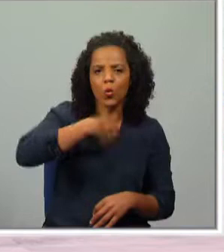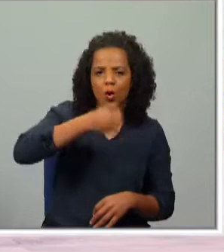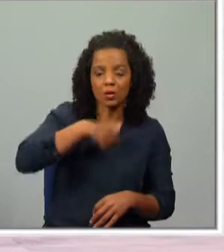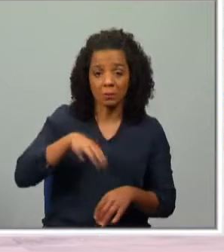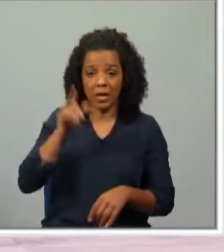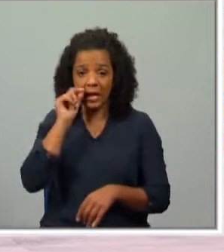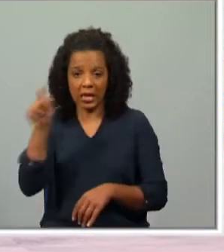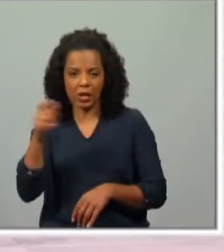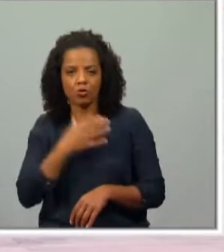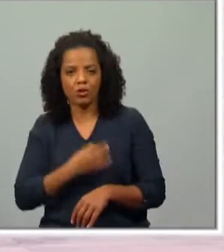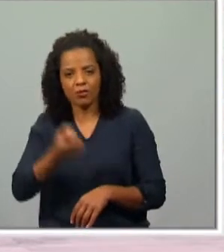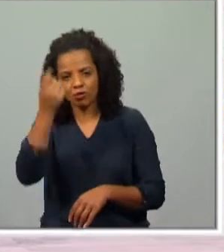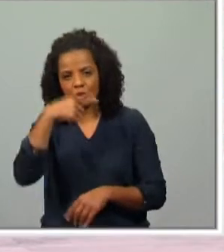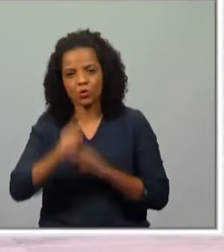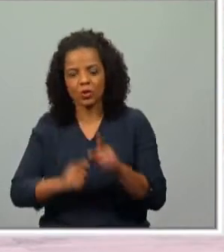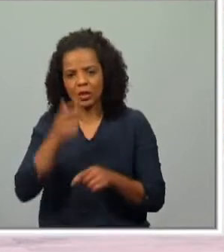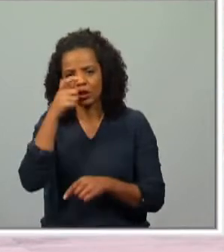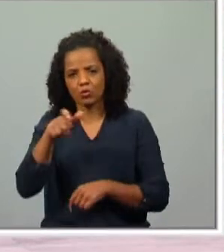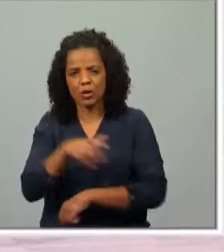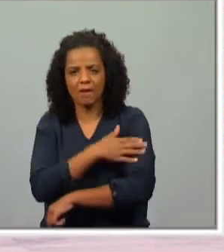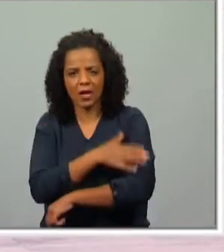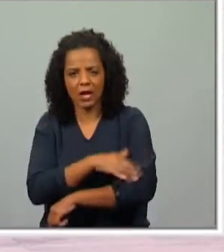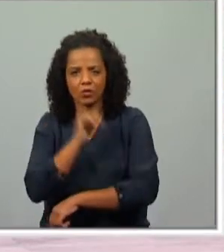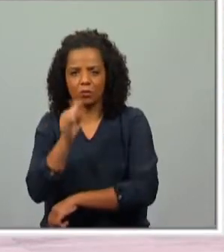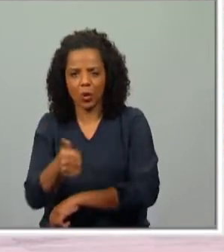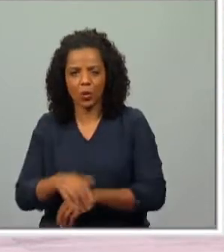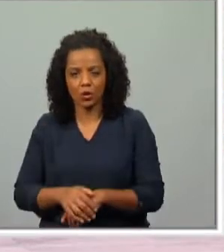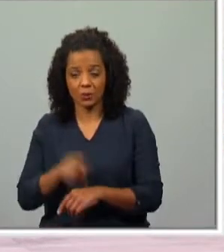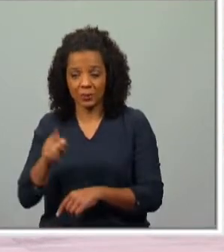gostava das histórias dos fracos e dos vencidos eu considerava essas mais 我喜歡弱者的故事失敗者我考慮的更多